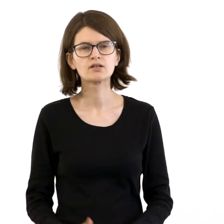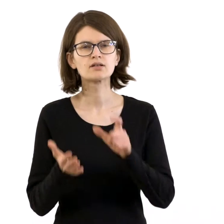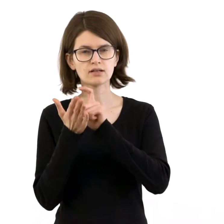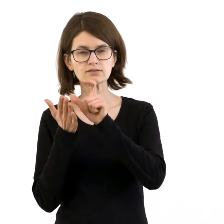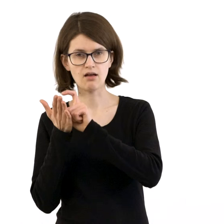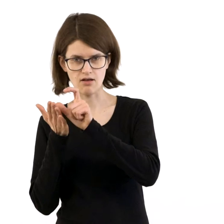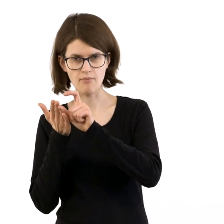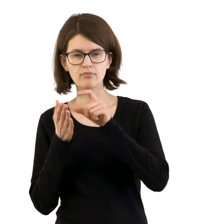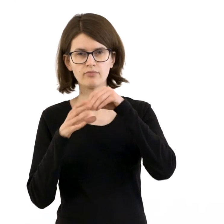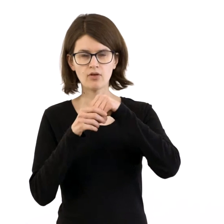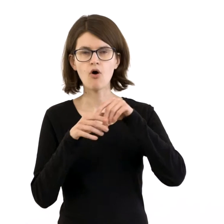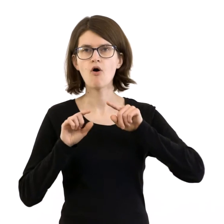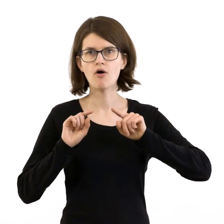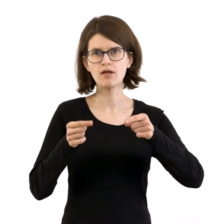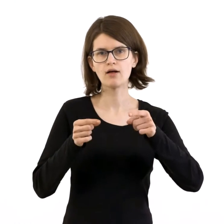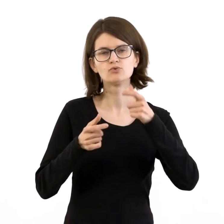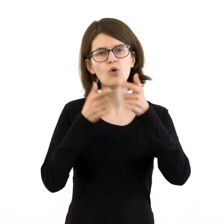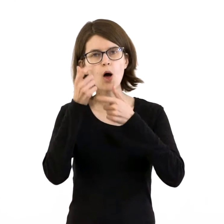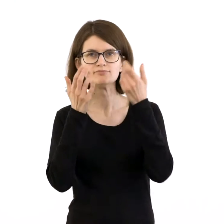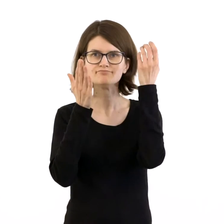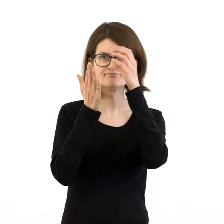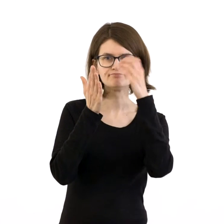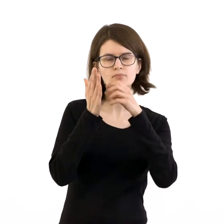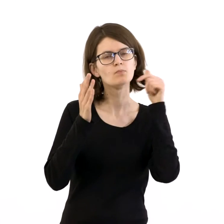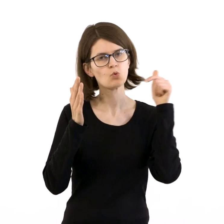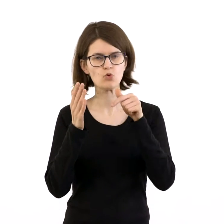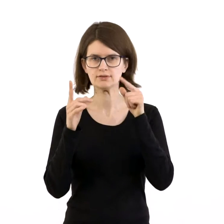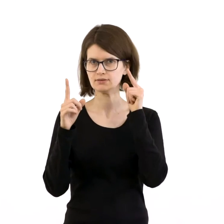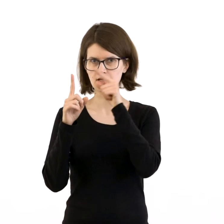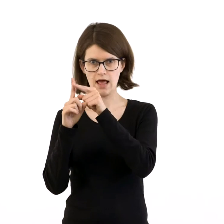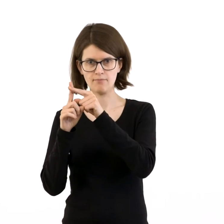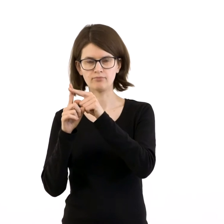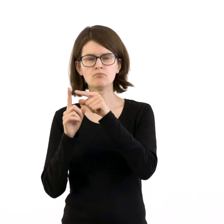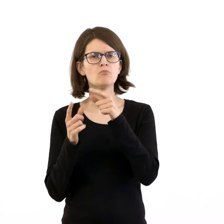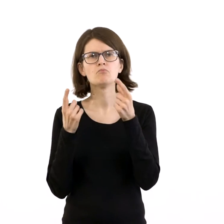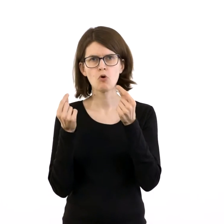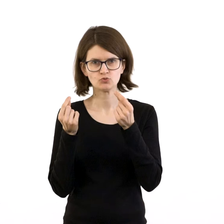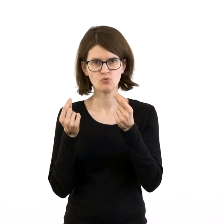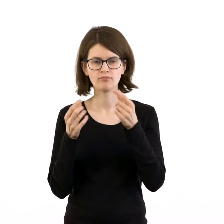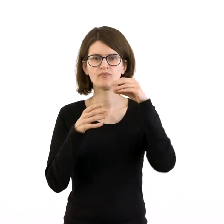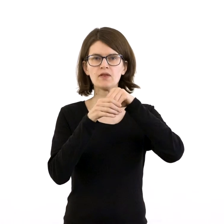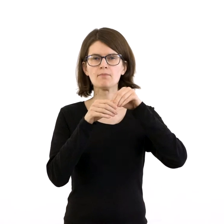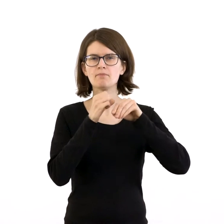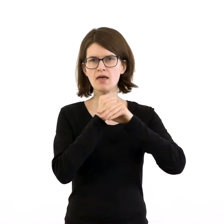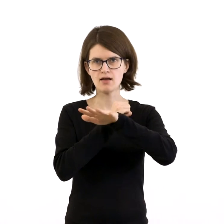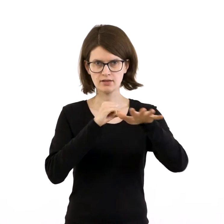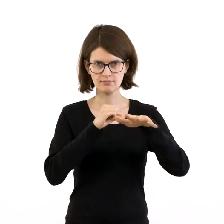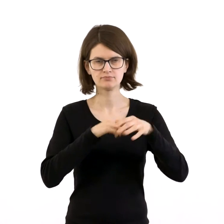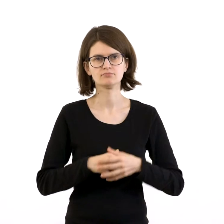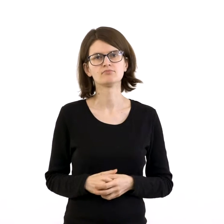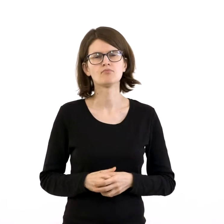Przy prowadzeniu profilu organizacji na Instagramie trzeba postawić cel obecności w tym medium społecznościowym,